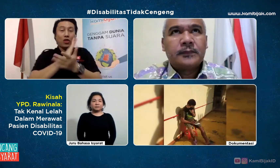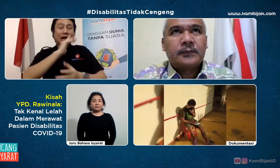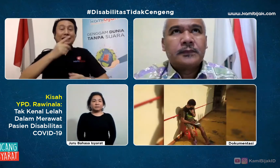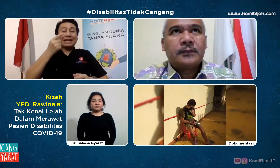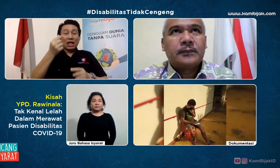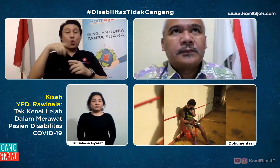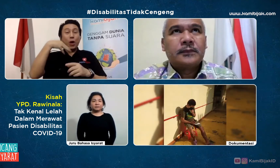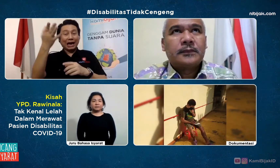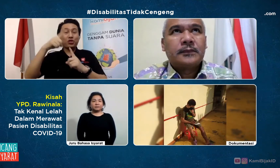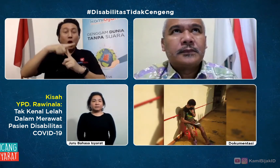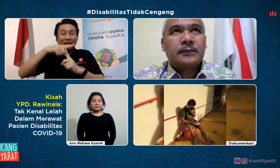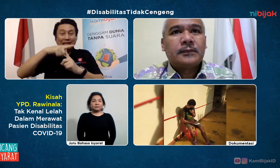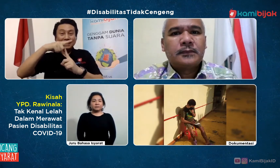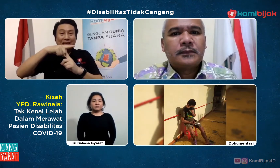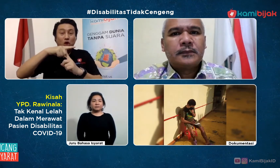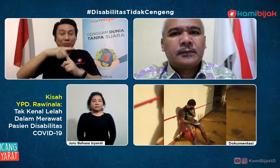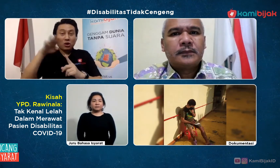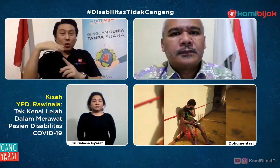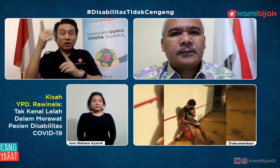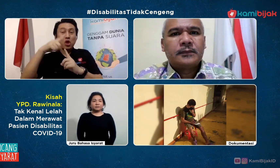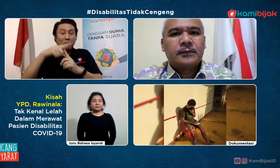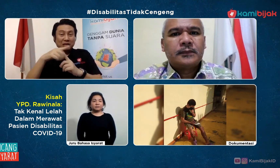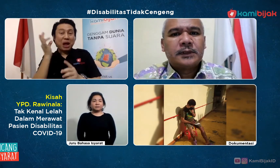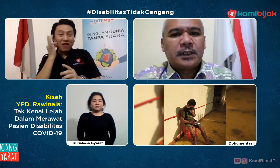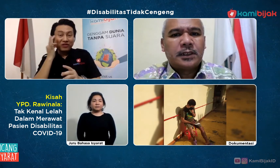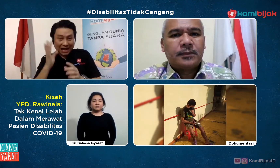Oiya sedikit keluar topik ya.